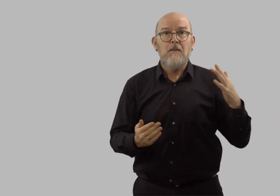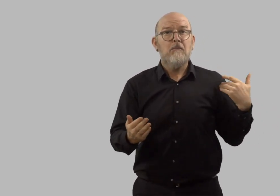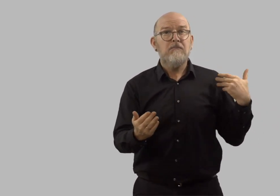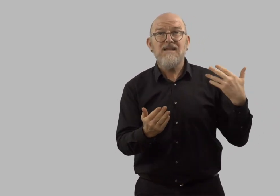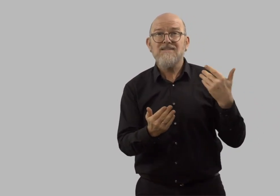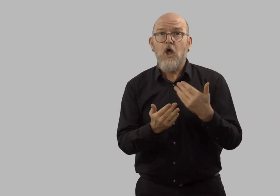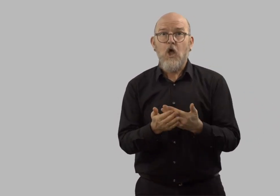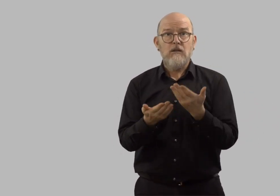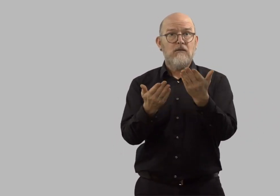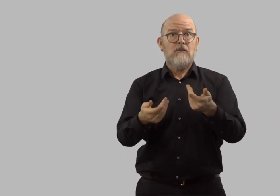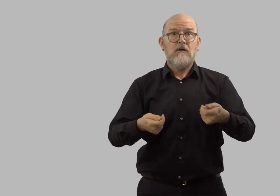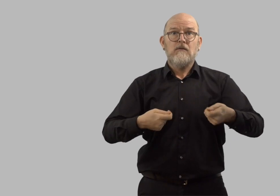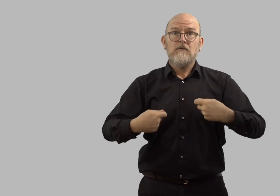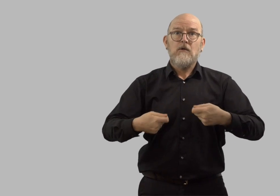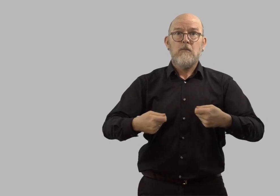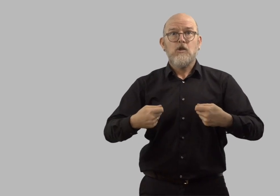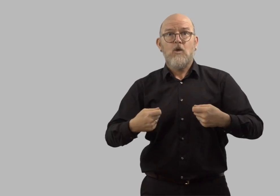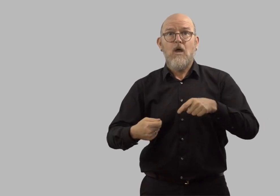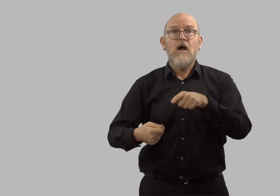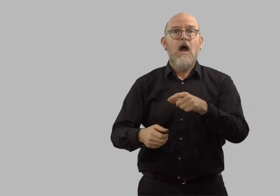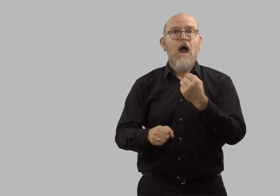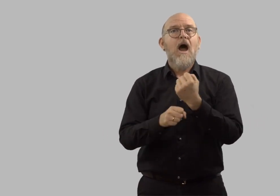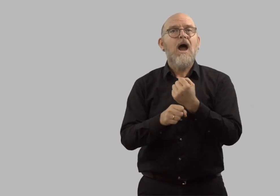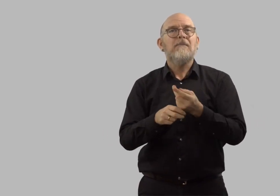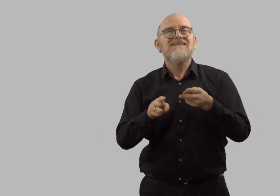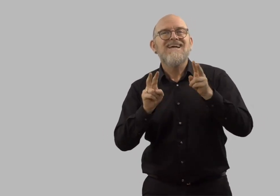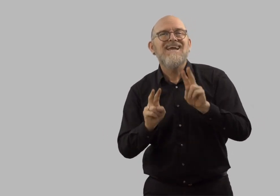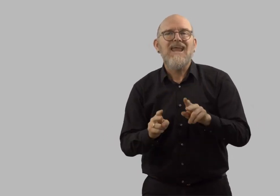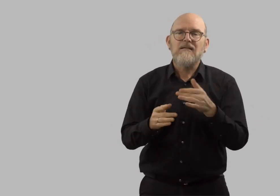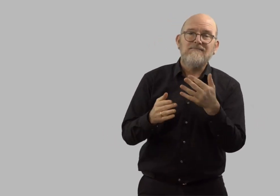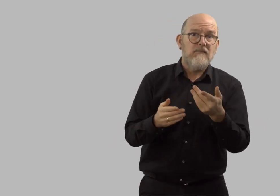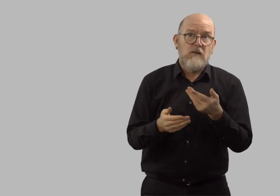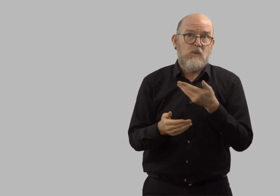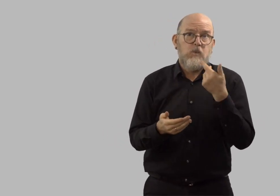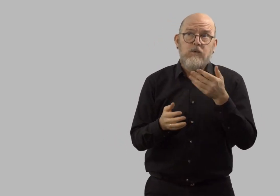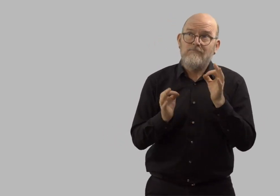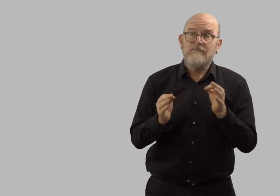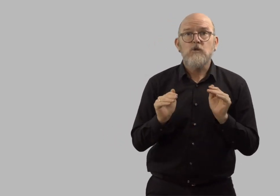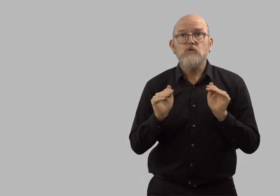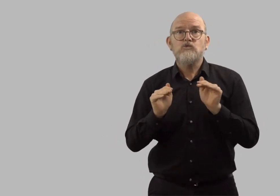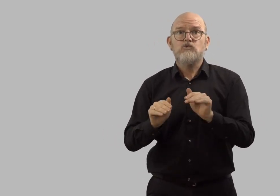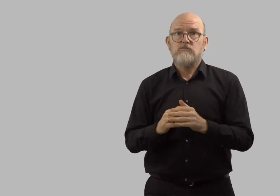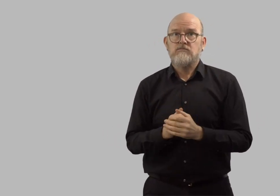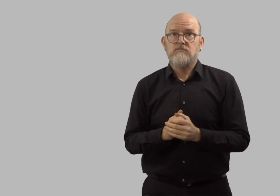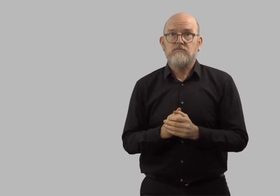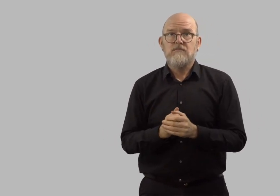Bis heute sind Kolporteure arbeitsrechtlich kaum geschützt.